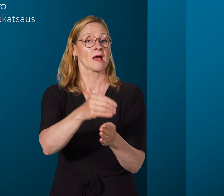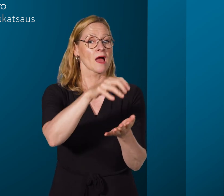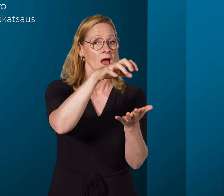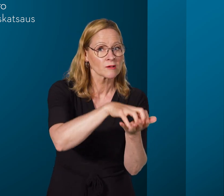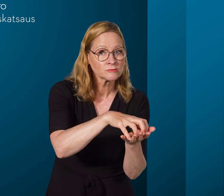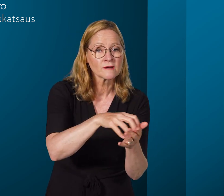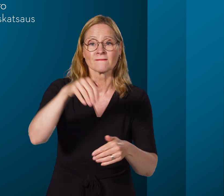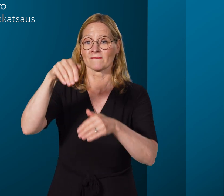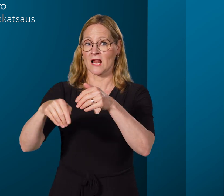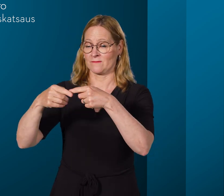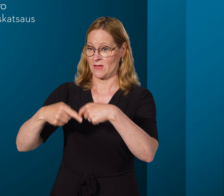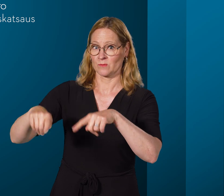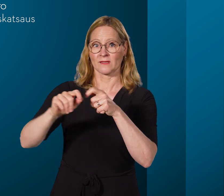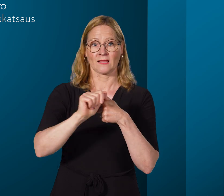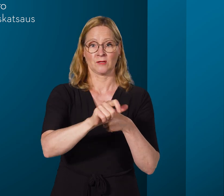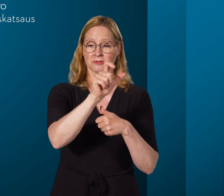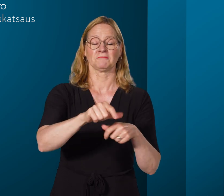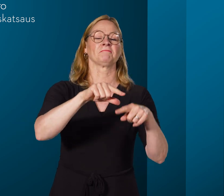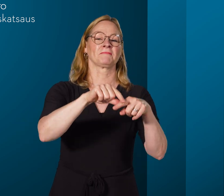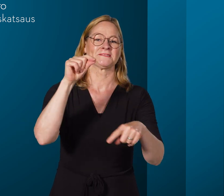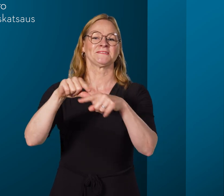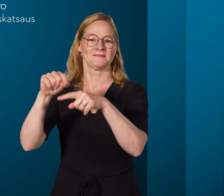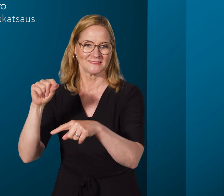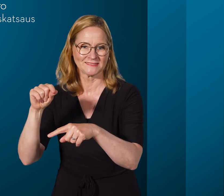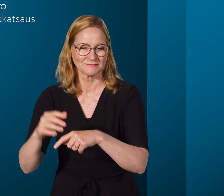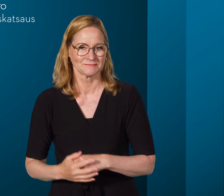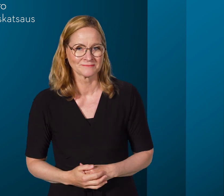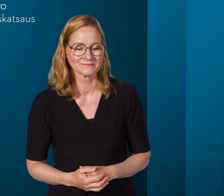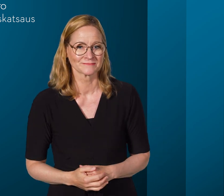sekä valittiin edustajat hallitukseen ja vaalivaliokuntaan.